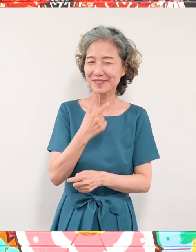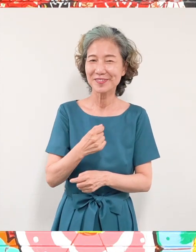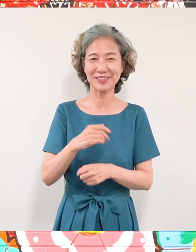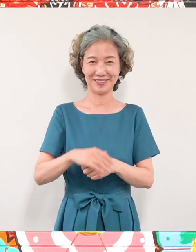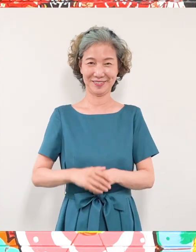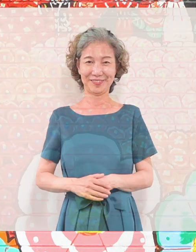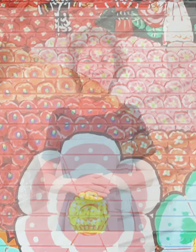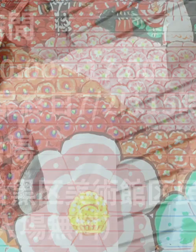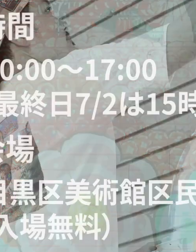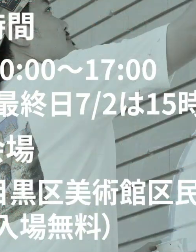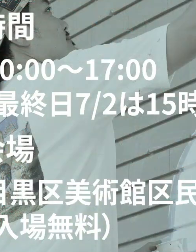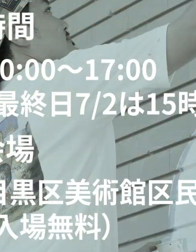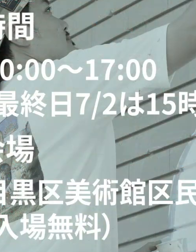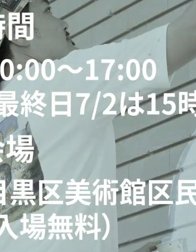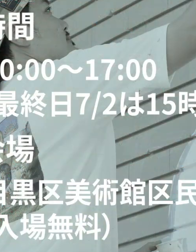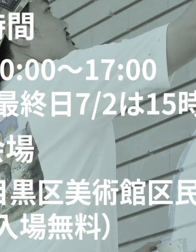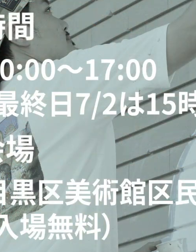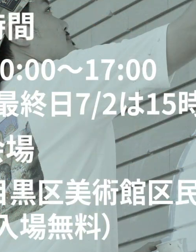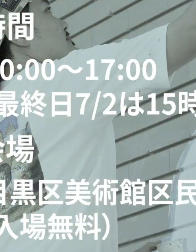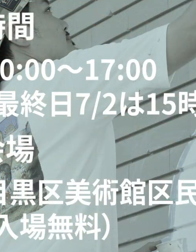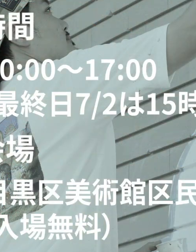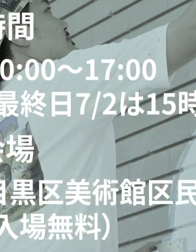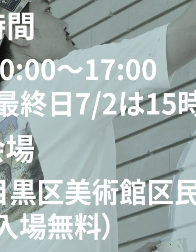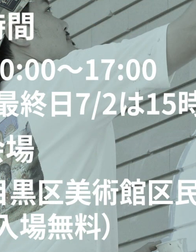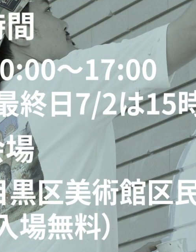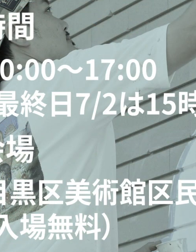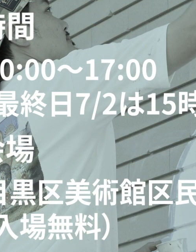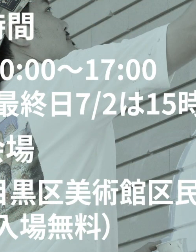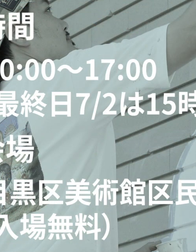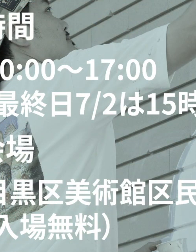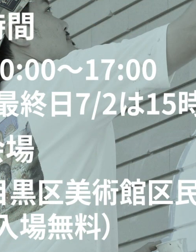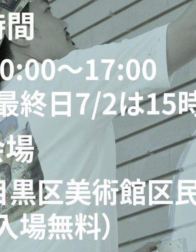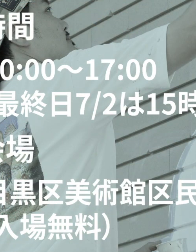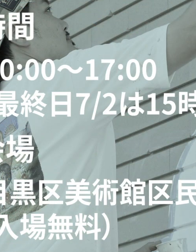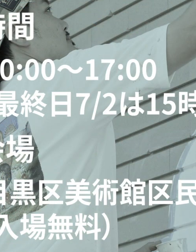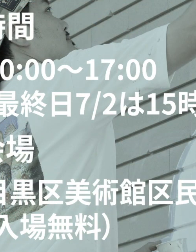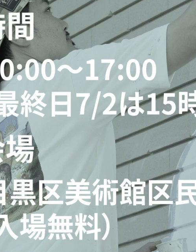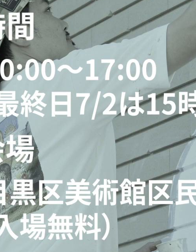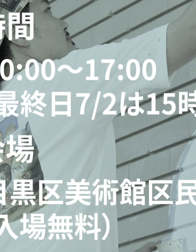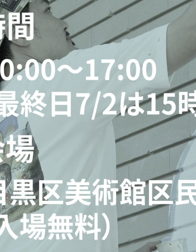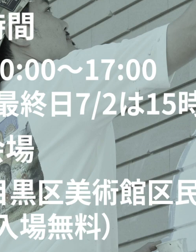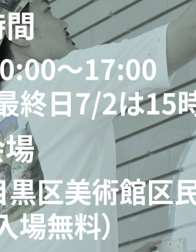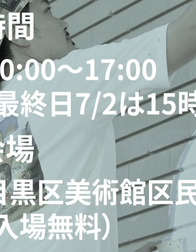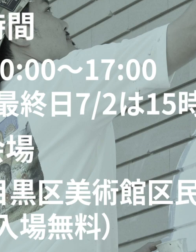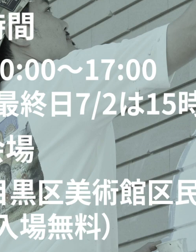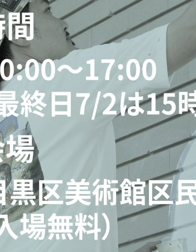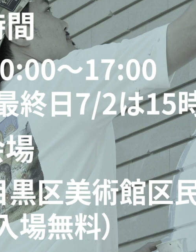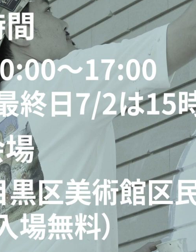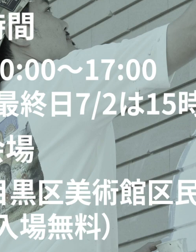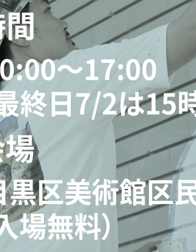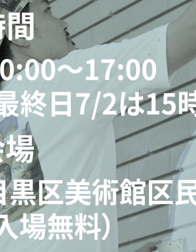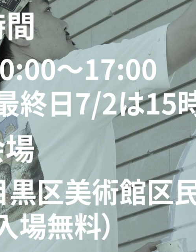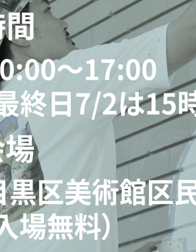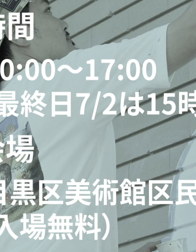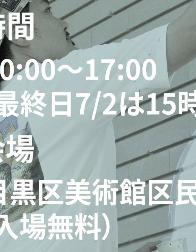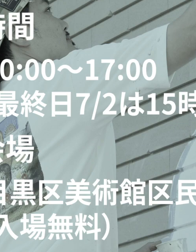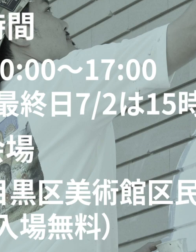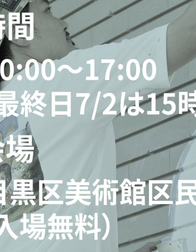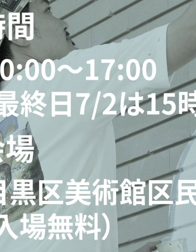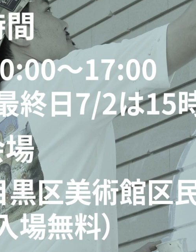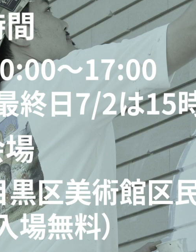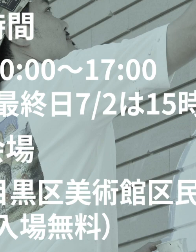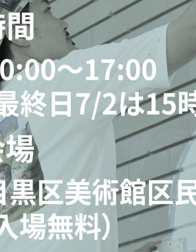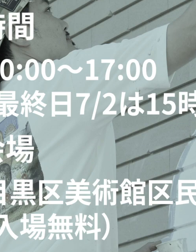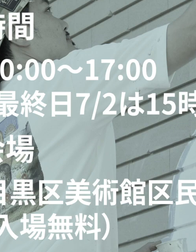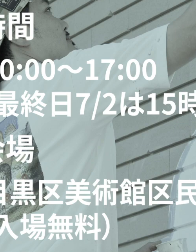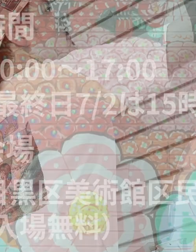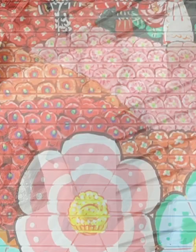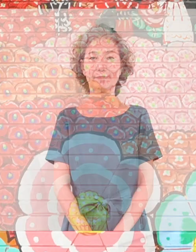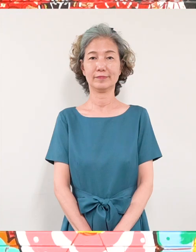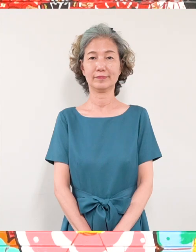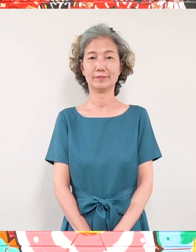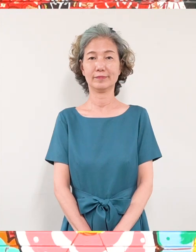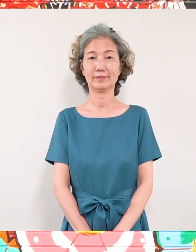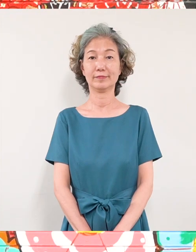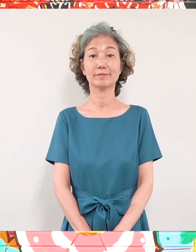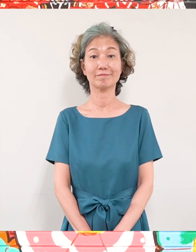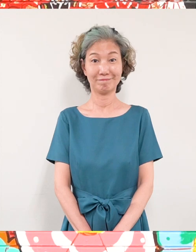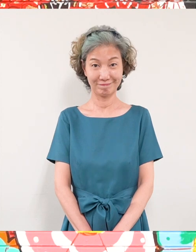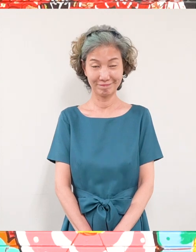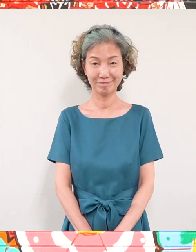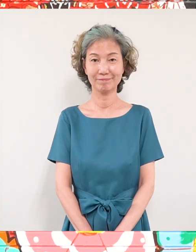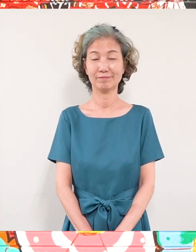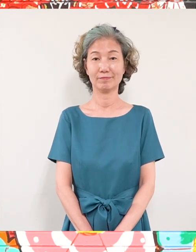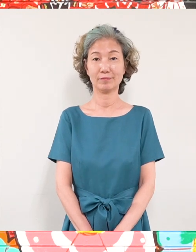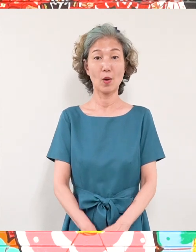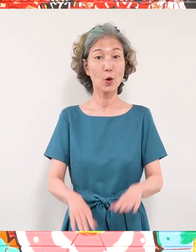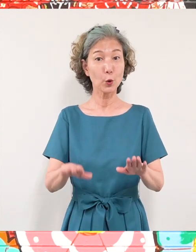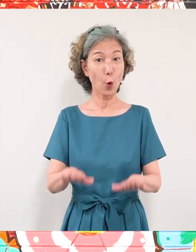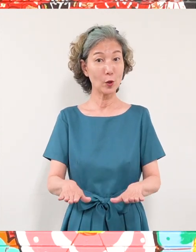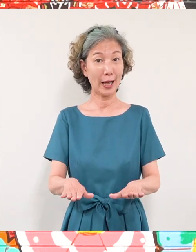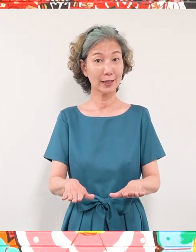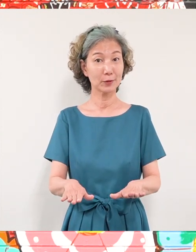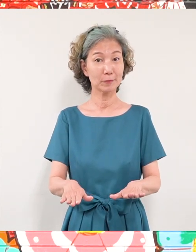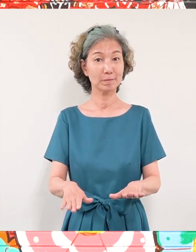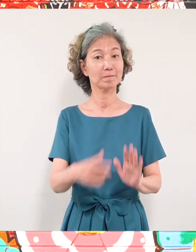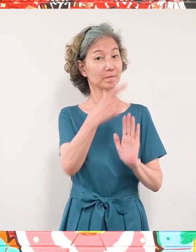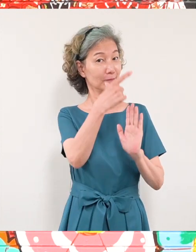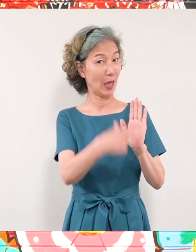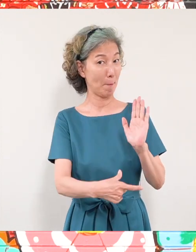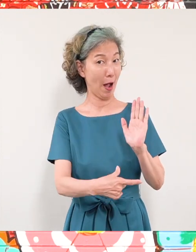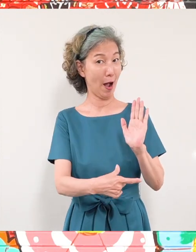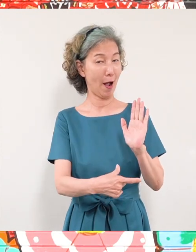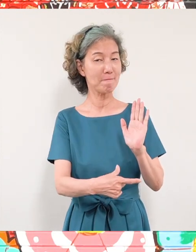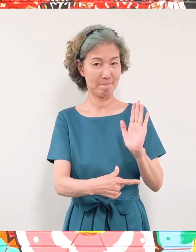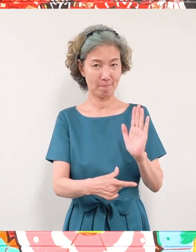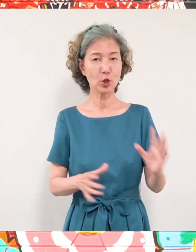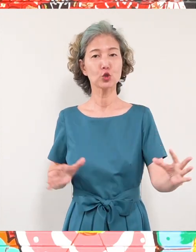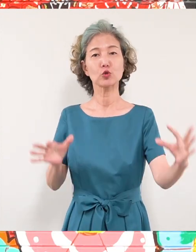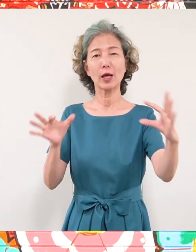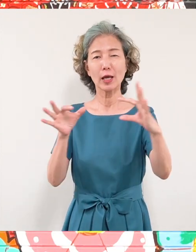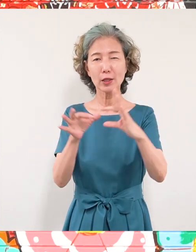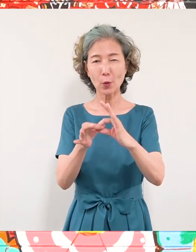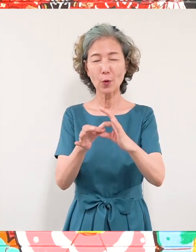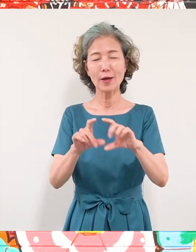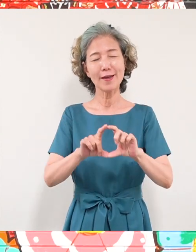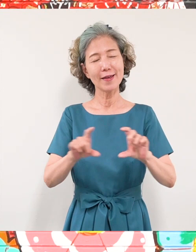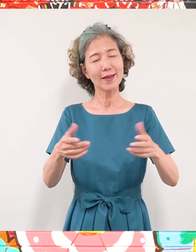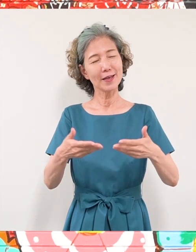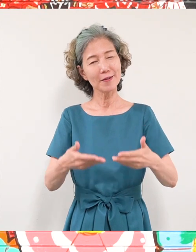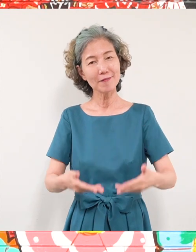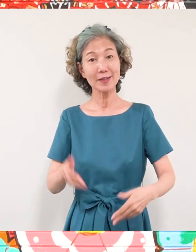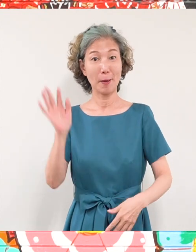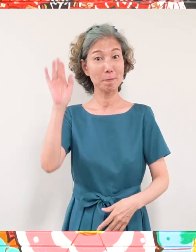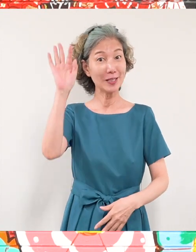最後になりますけれども今回のテーマ はつなげよう平和な未来への願い